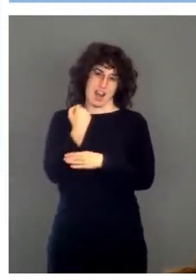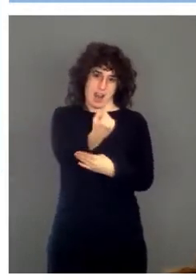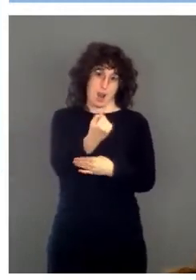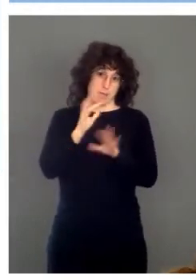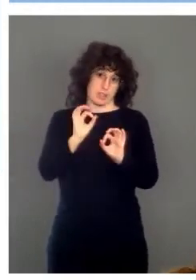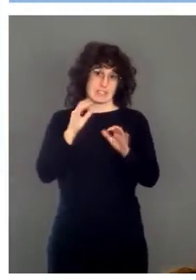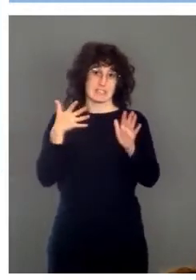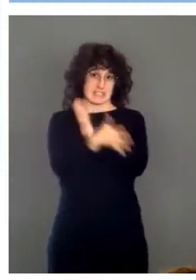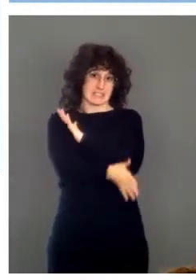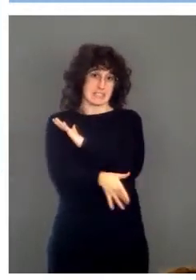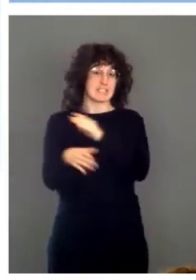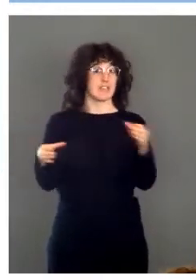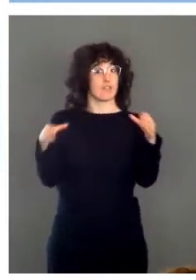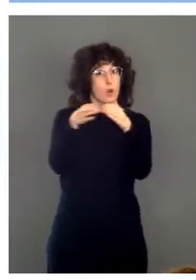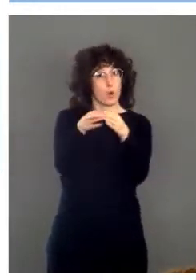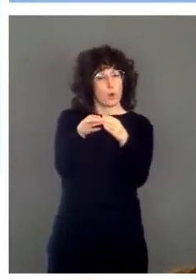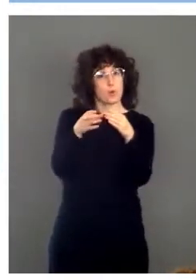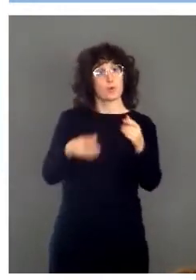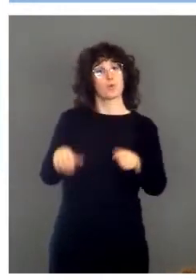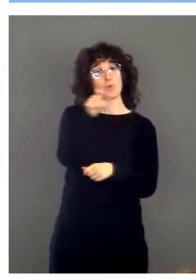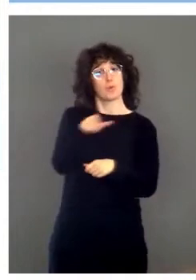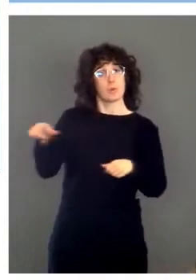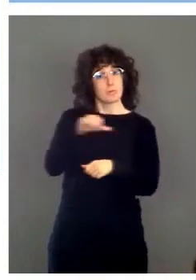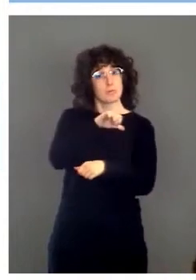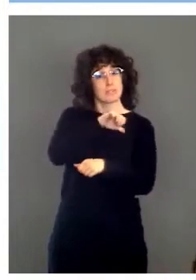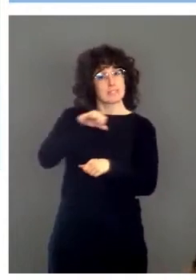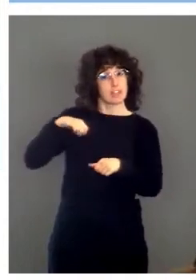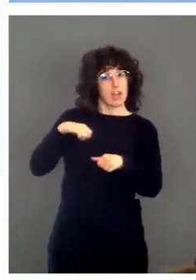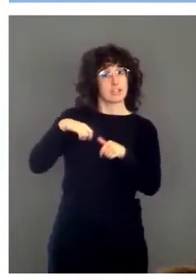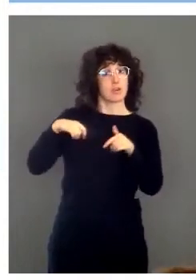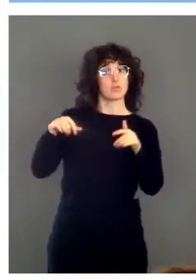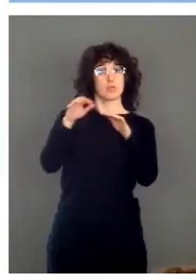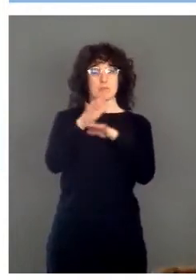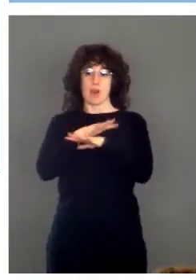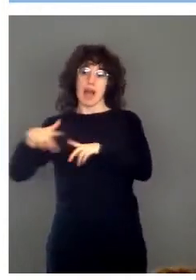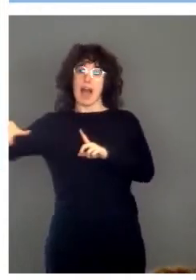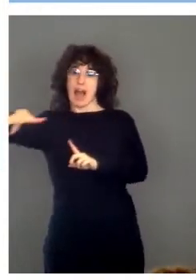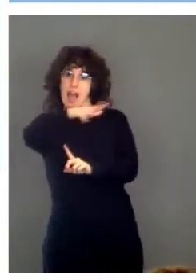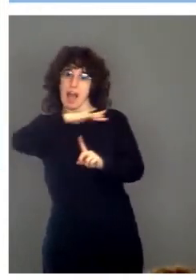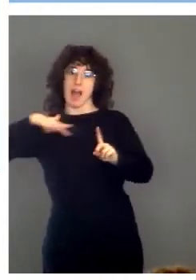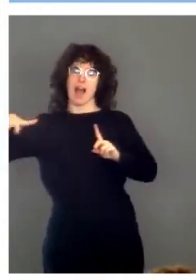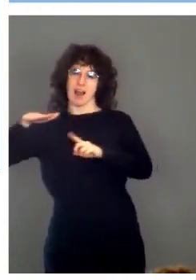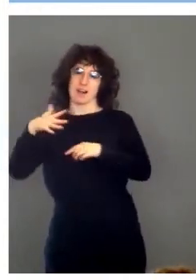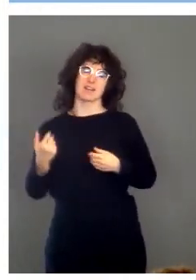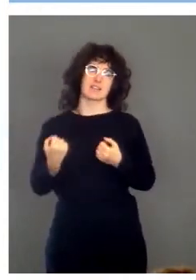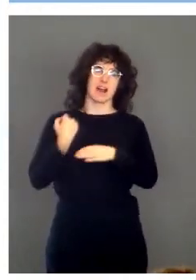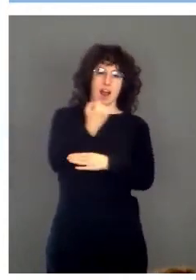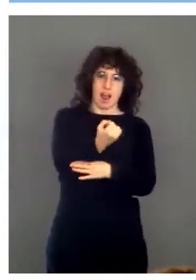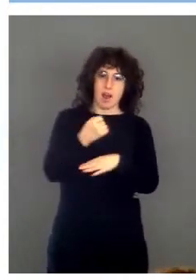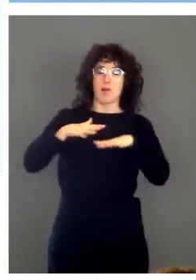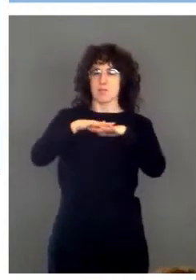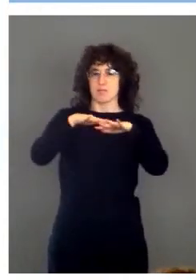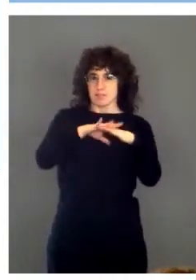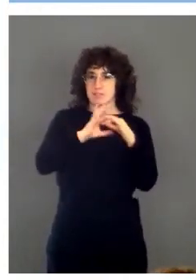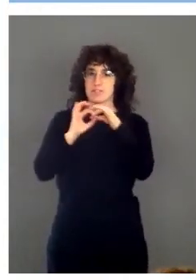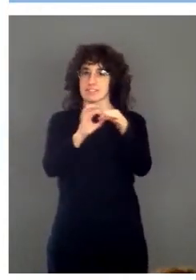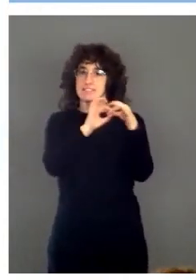Alrededor del colectivo autónomo que le permite crecer que le permite desarrollarse Y que desde la propia Administración no tenemos más que acompañar Y ah